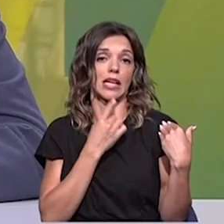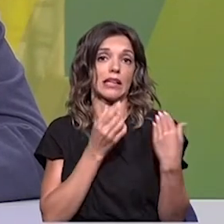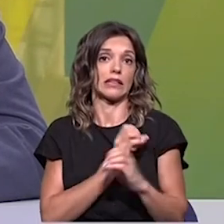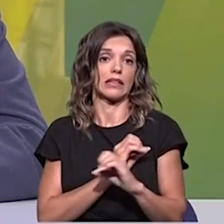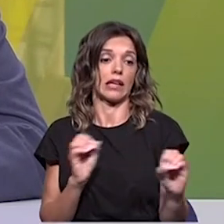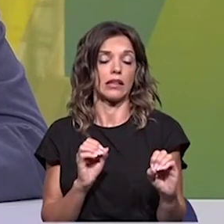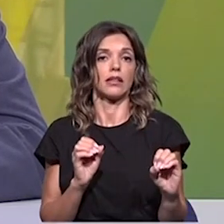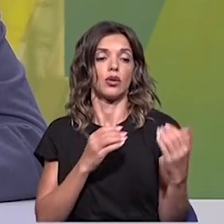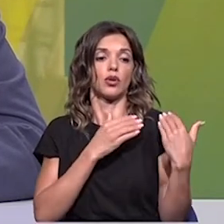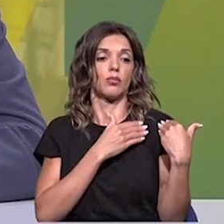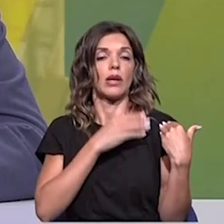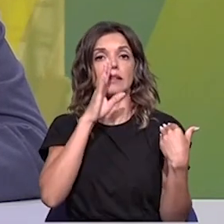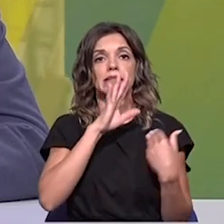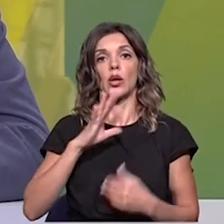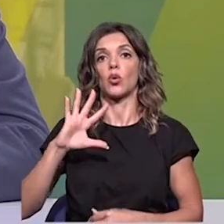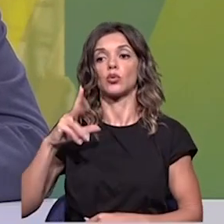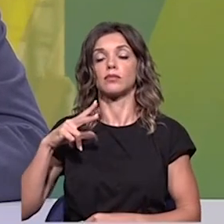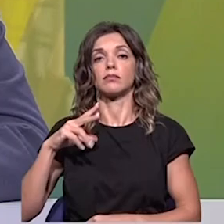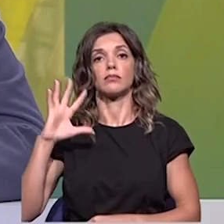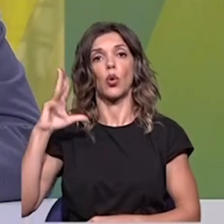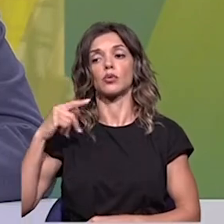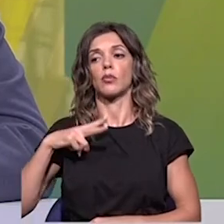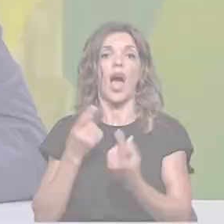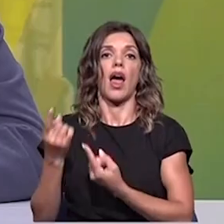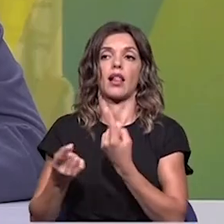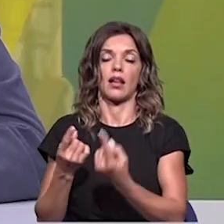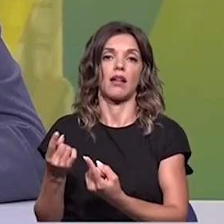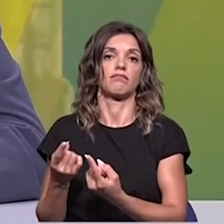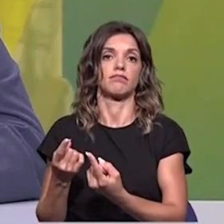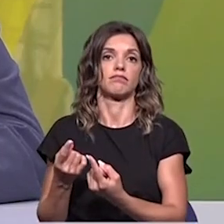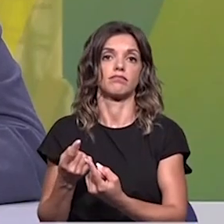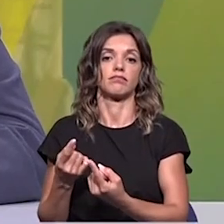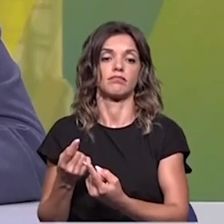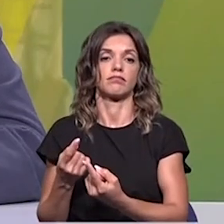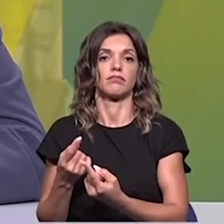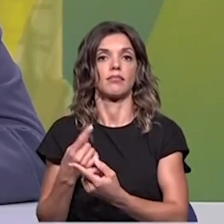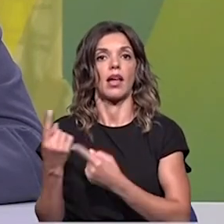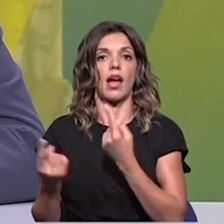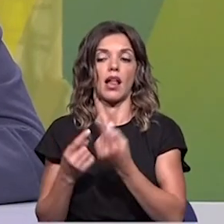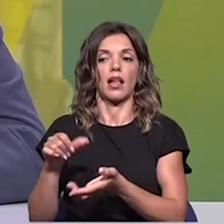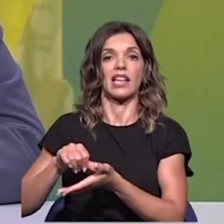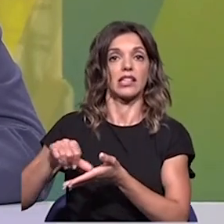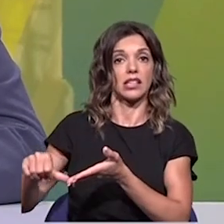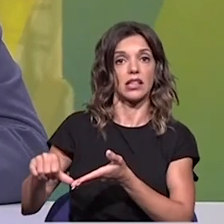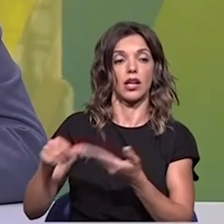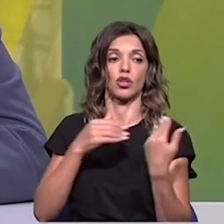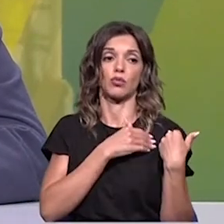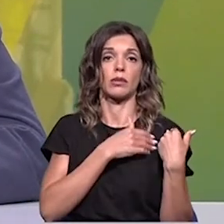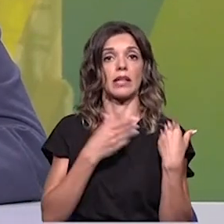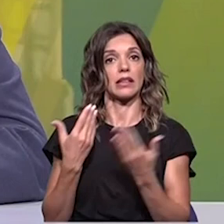Se isto acontecesse no continente, o próprio governo regional estava a pedir a cabeça a prémio de alguém que assumisse a responsabilidade por aquilo que aconteceu,